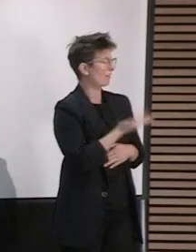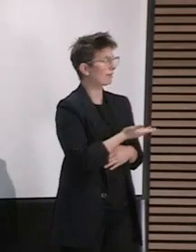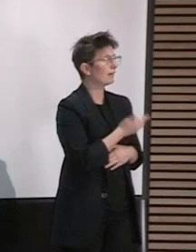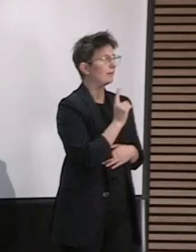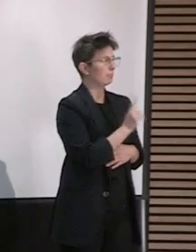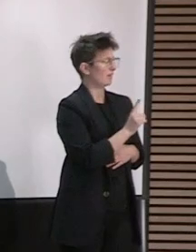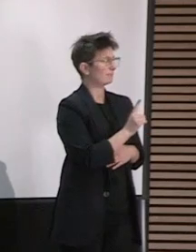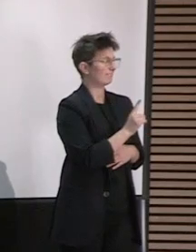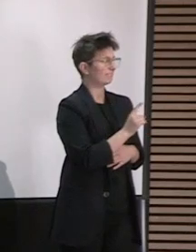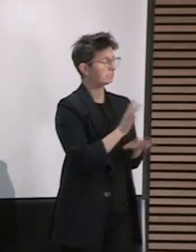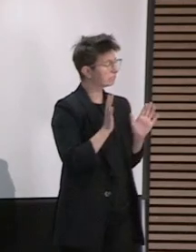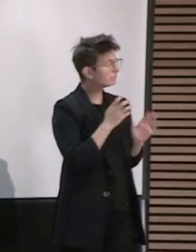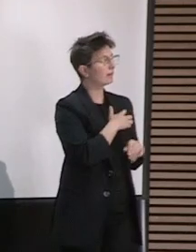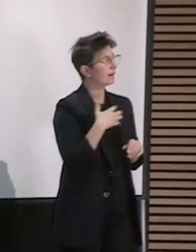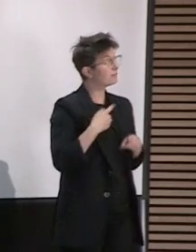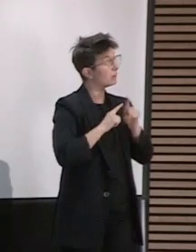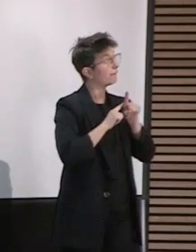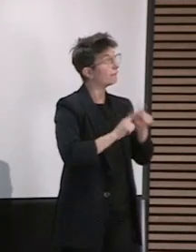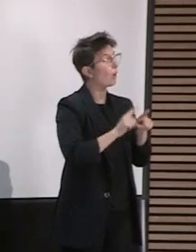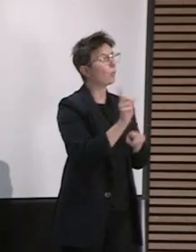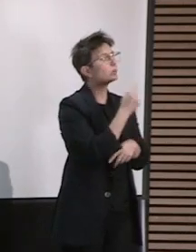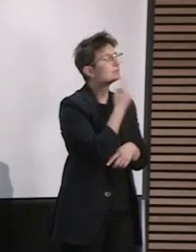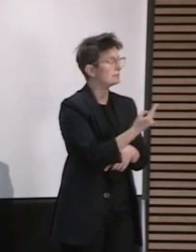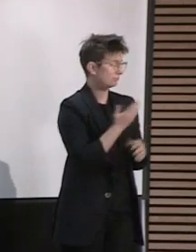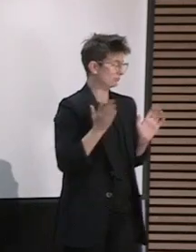i konei. Ki taku mohio kei kona